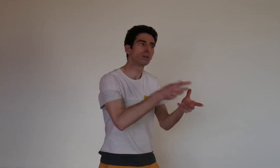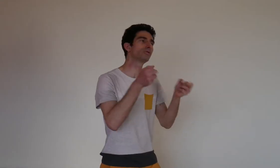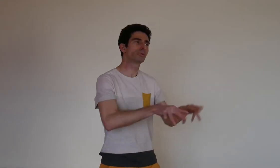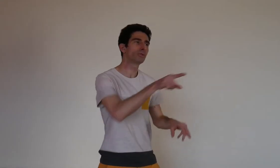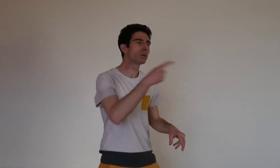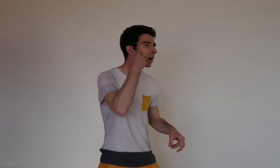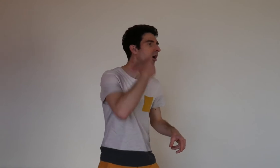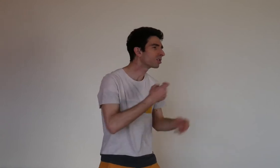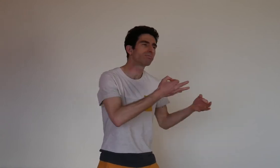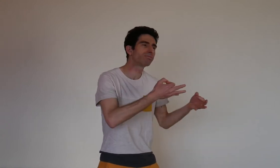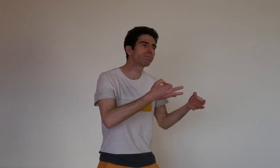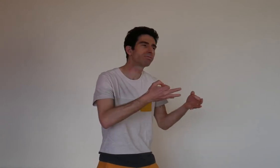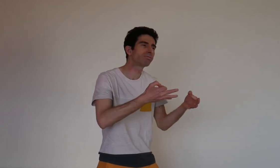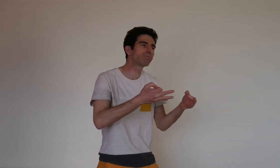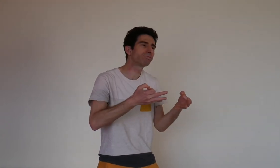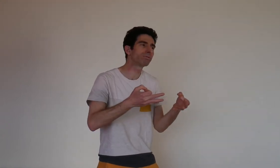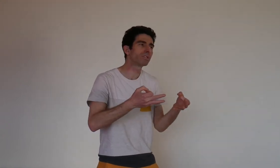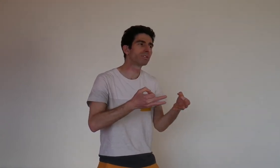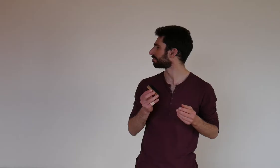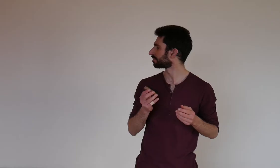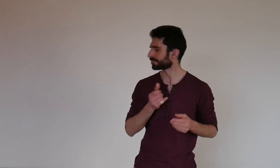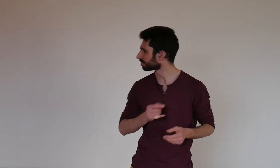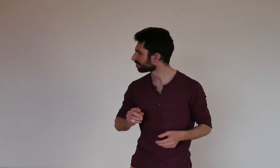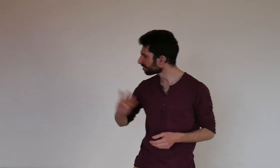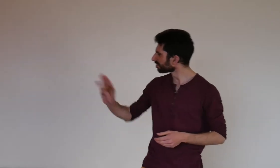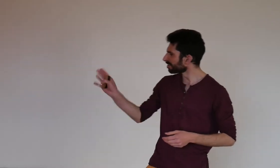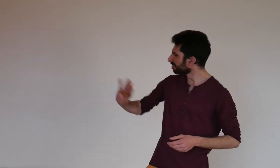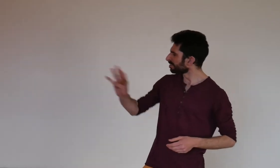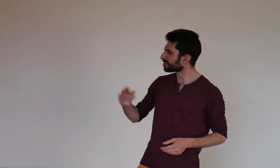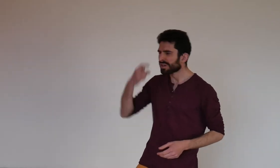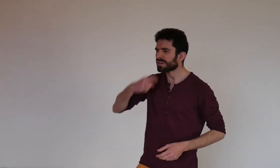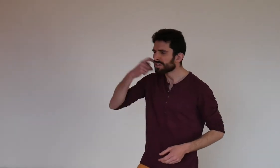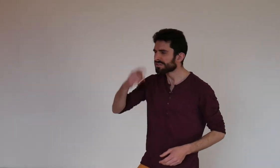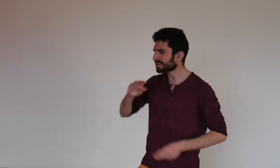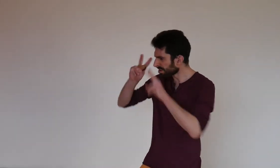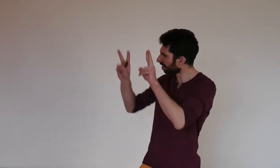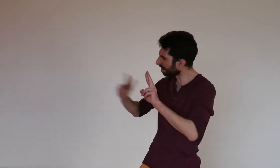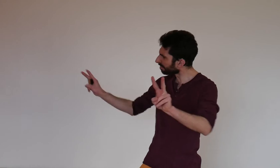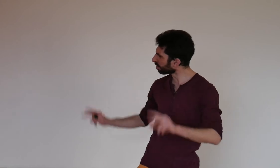Je suis sûr que tu te rases régulièrement. Non, non, le rasage n'a rien à voir.